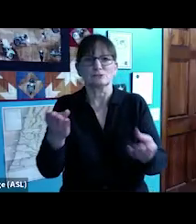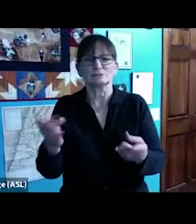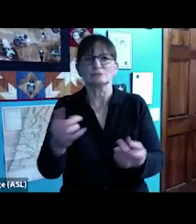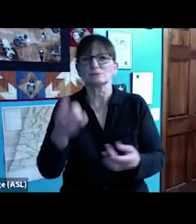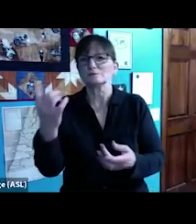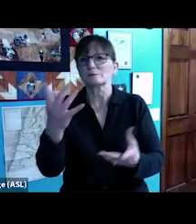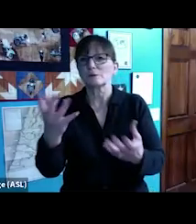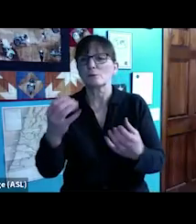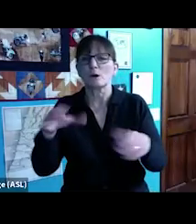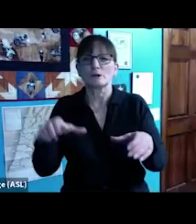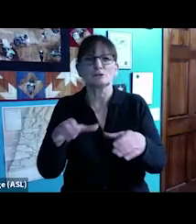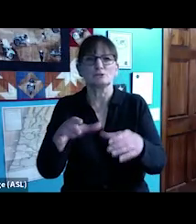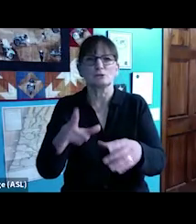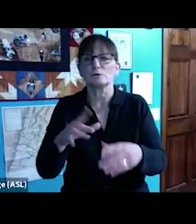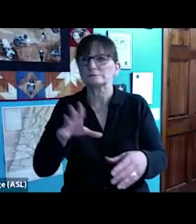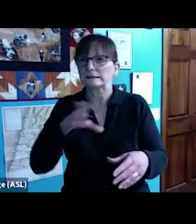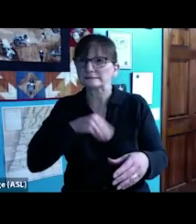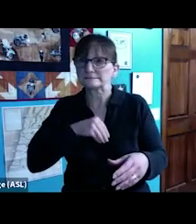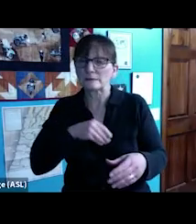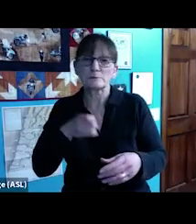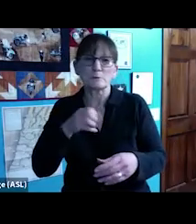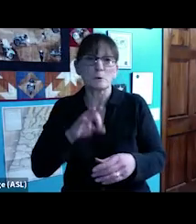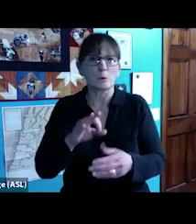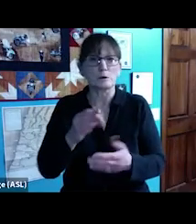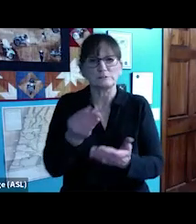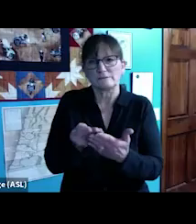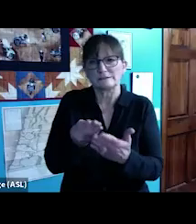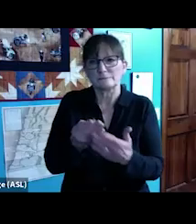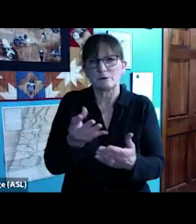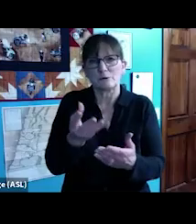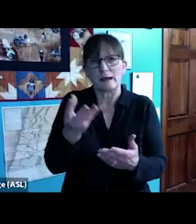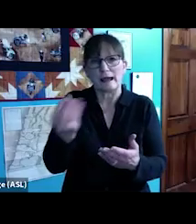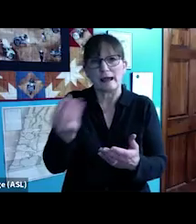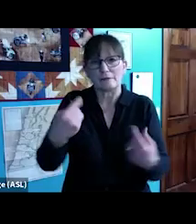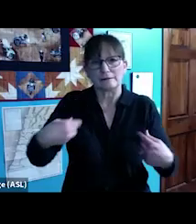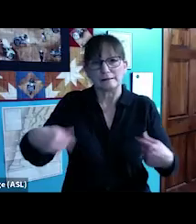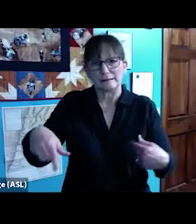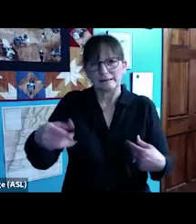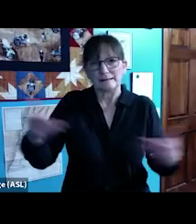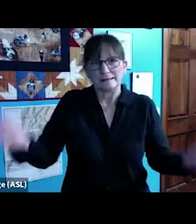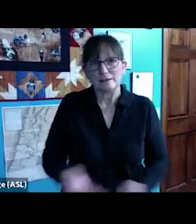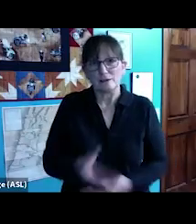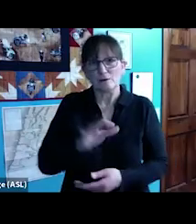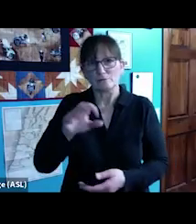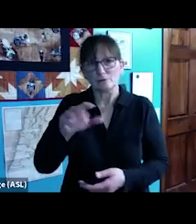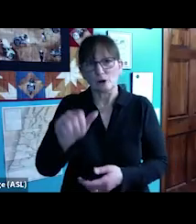de la fecha límite o antes de enviarlo y verifico si hay un día preferido